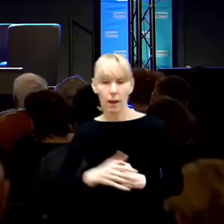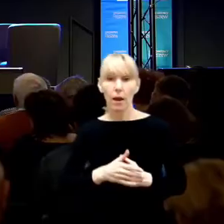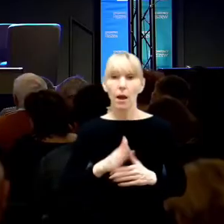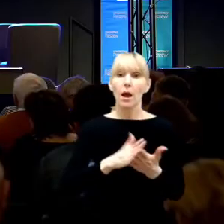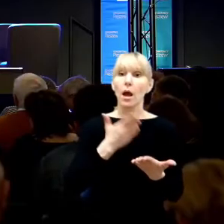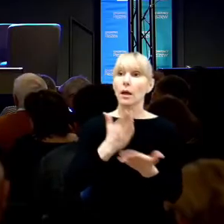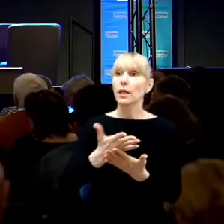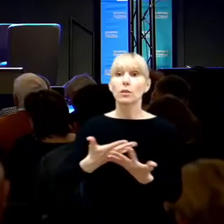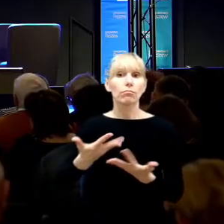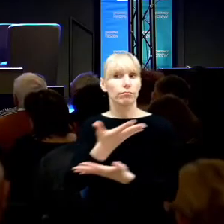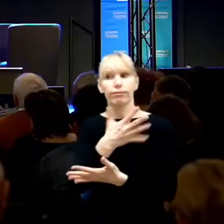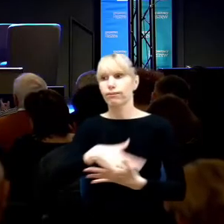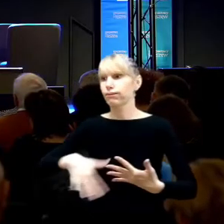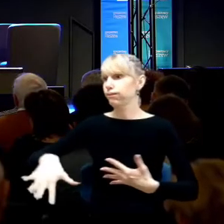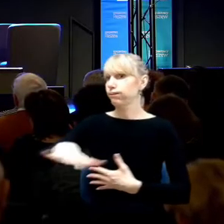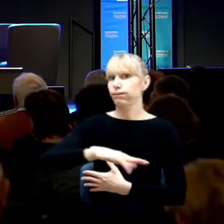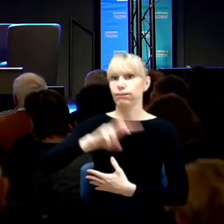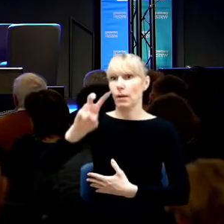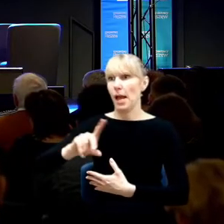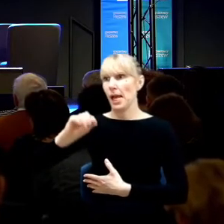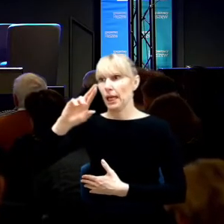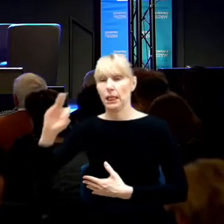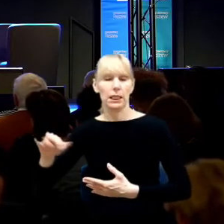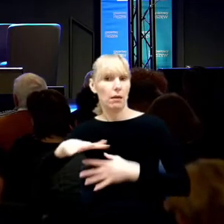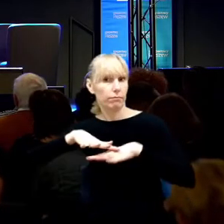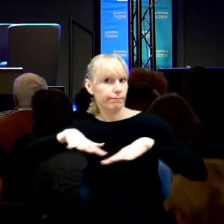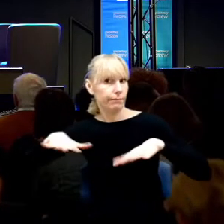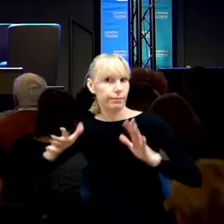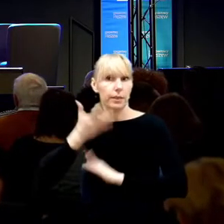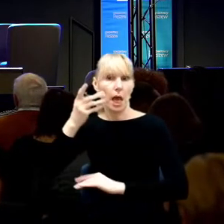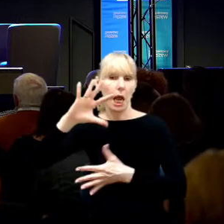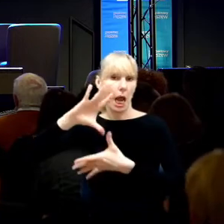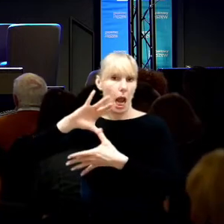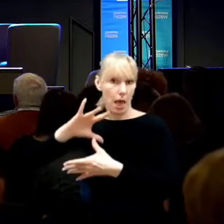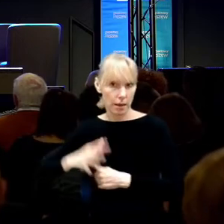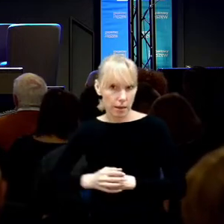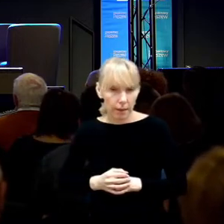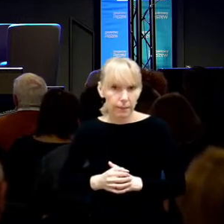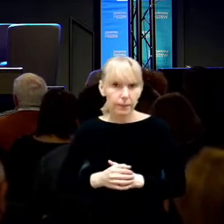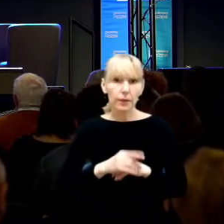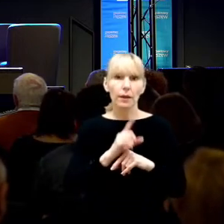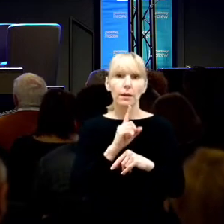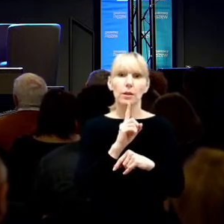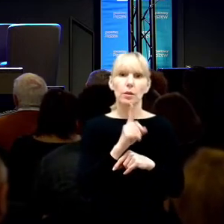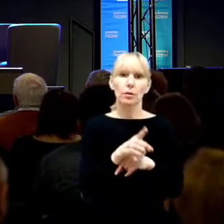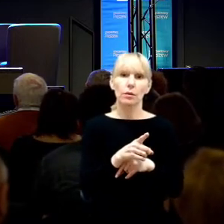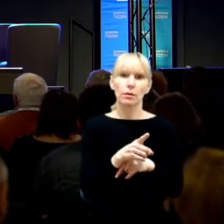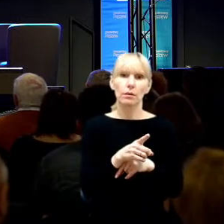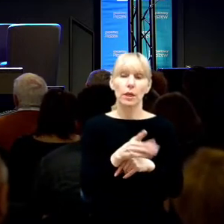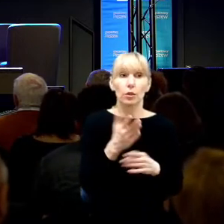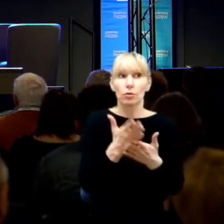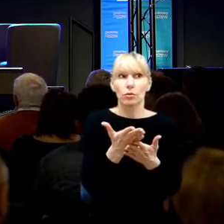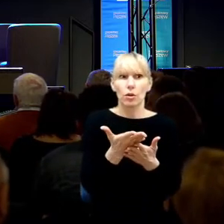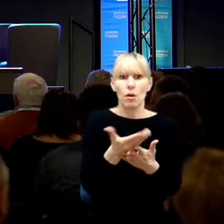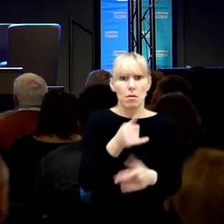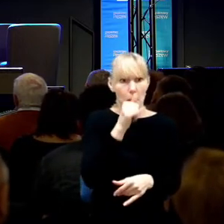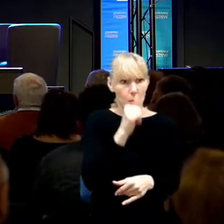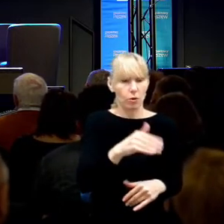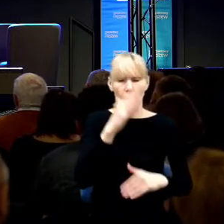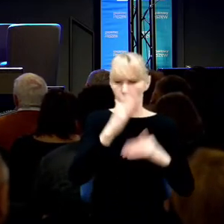no to czy to nie jest zasób rozwojowy, żeby scalić i zbudować, czy nie da się zbudować i zaplanować, nie tak, że wyrwie ten inwestor,